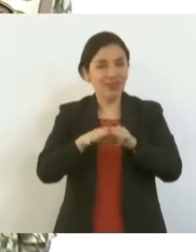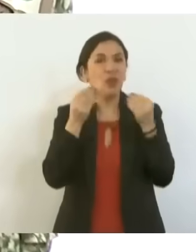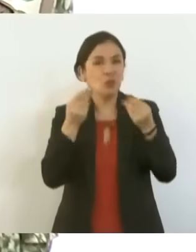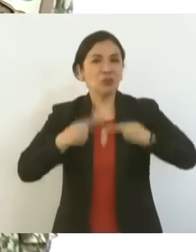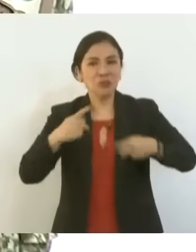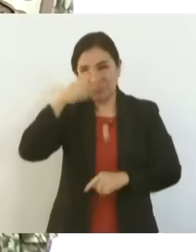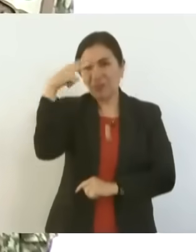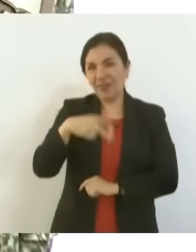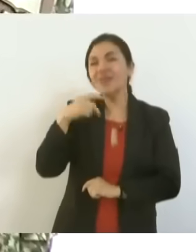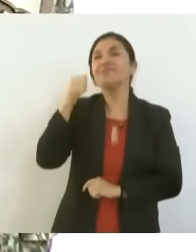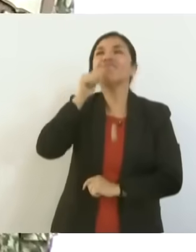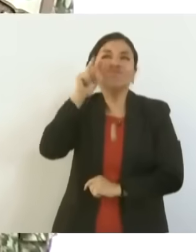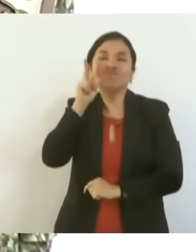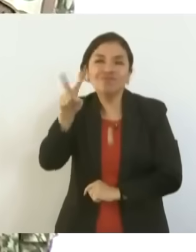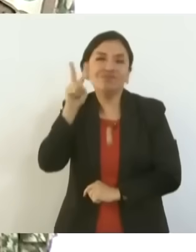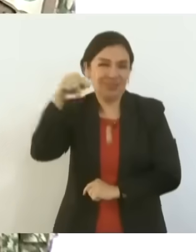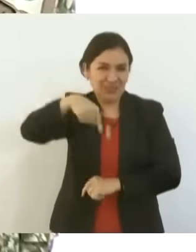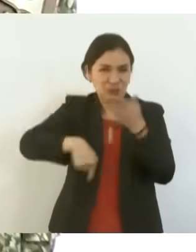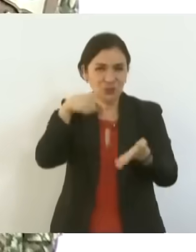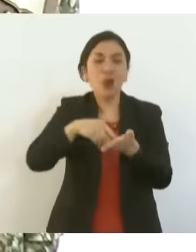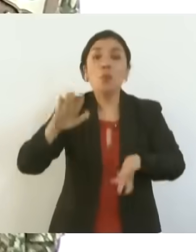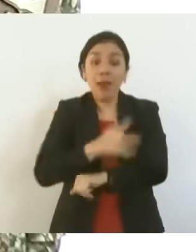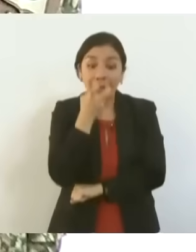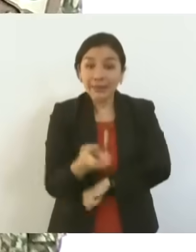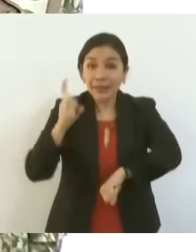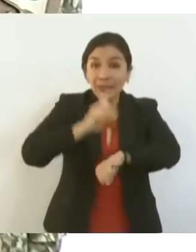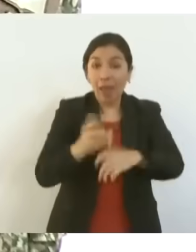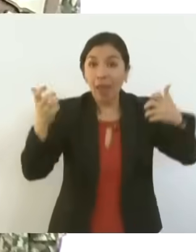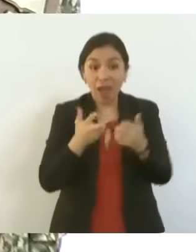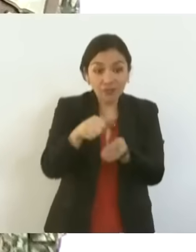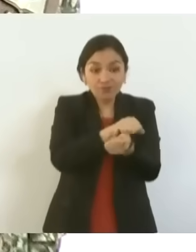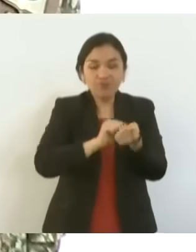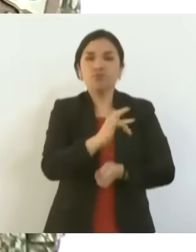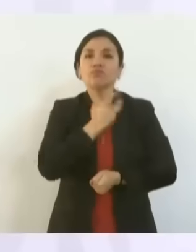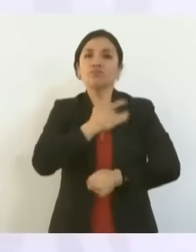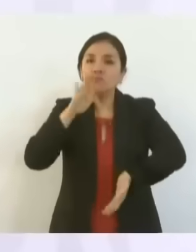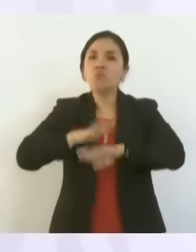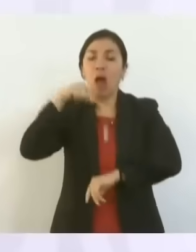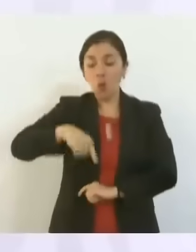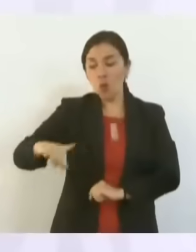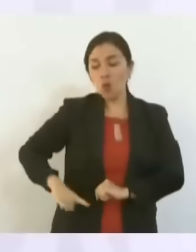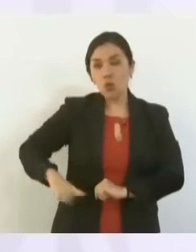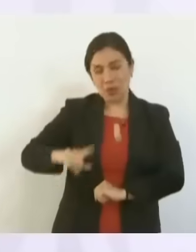mexicanos, porque con este acto se reafirma el compromiso del gobierno de la República,